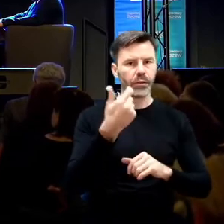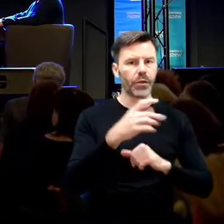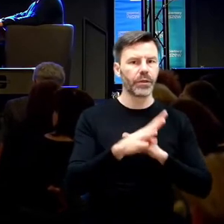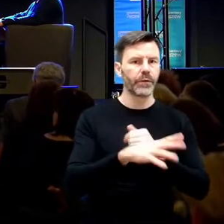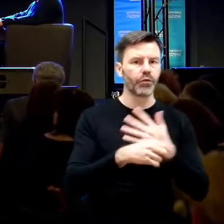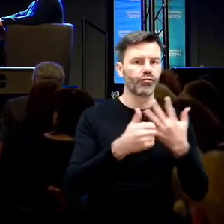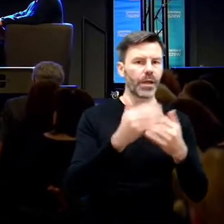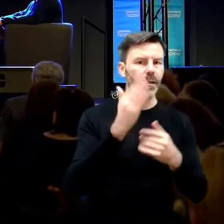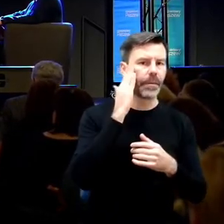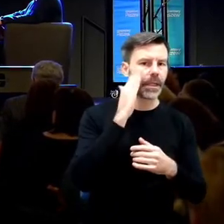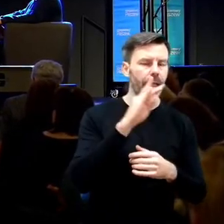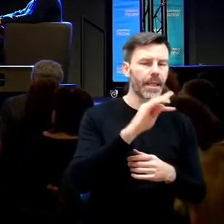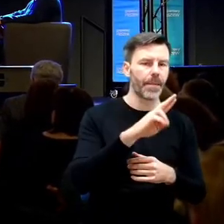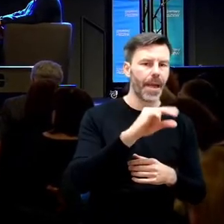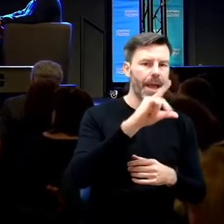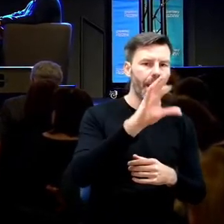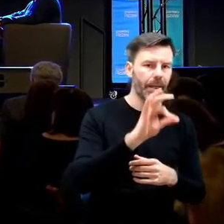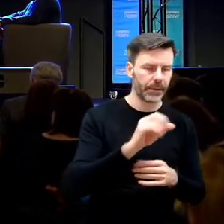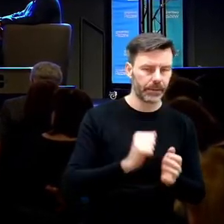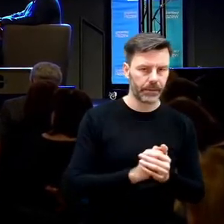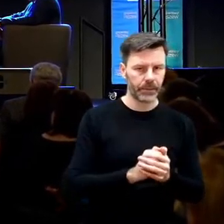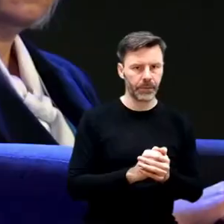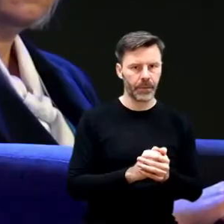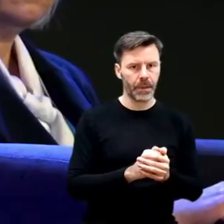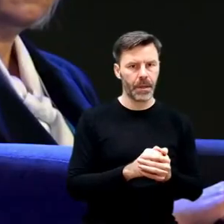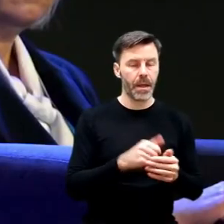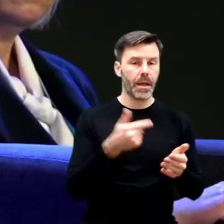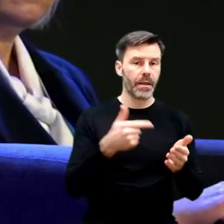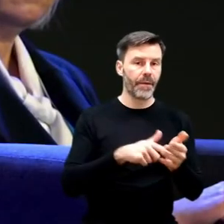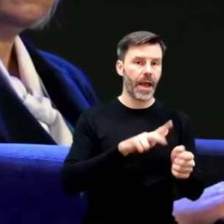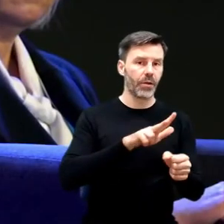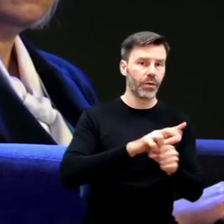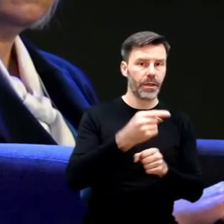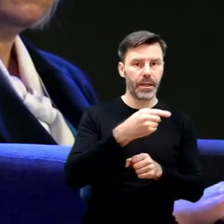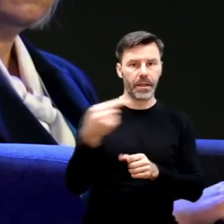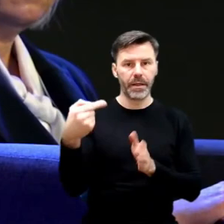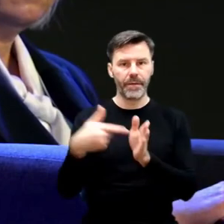a od 2013 do 2019, 152 mieszkania komunalne.